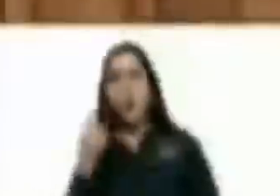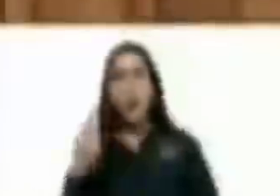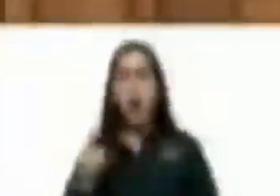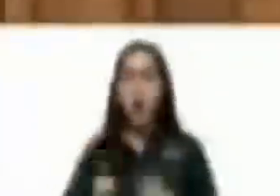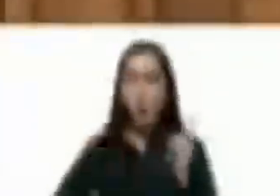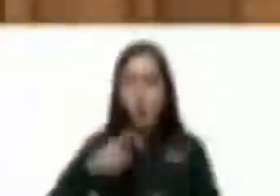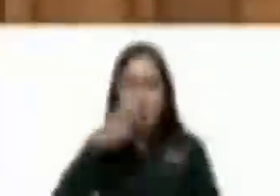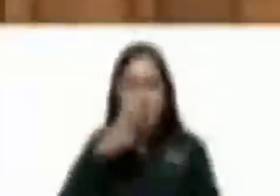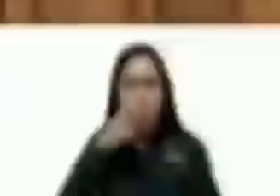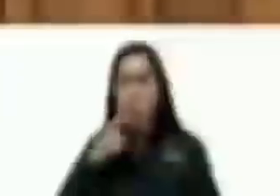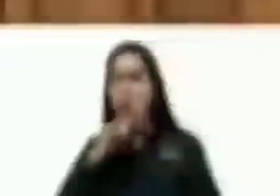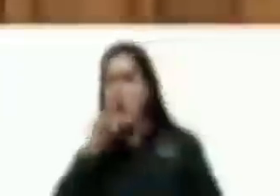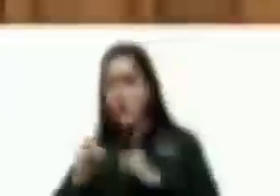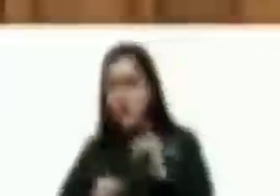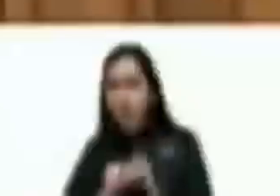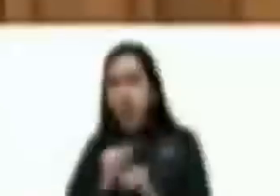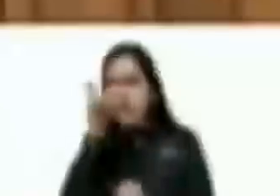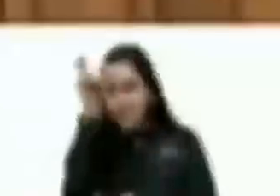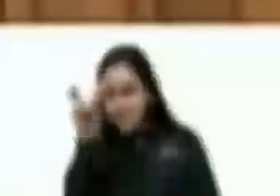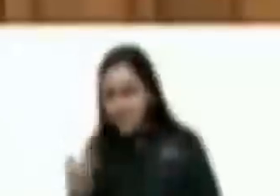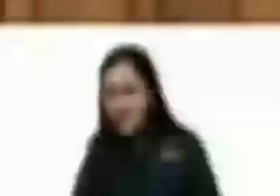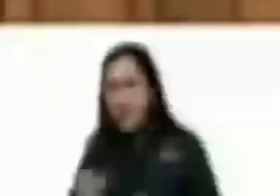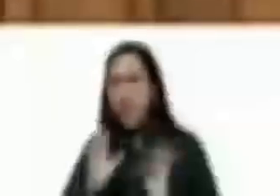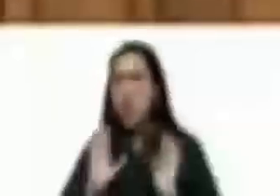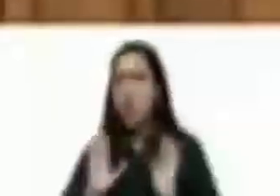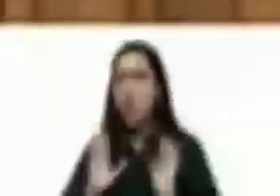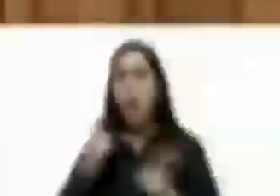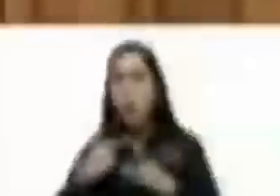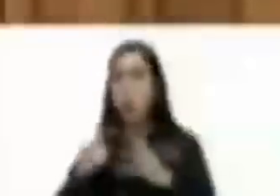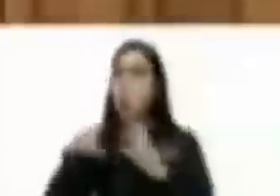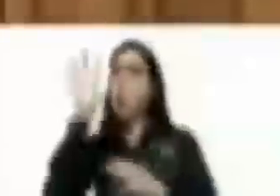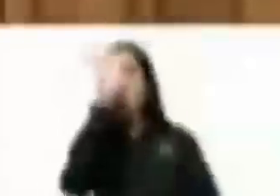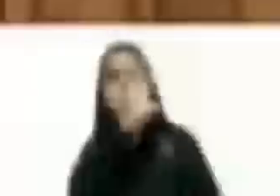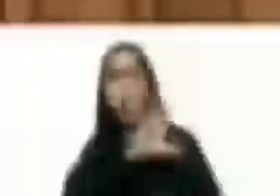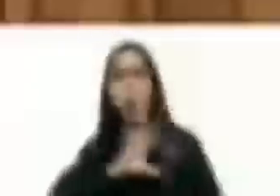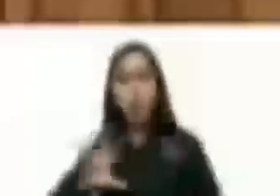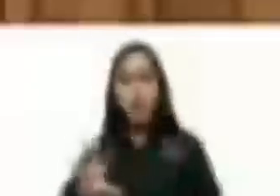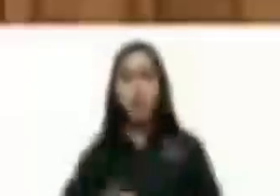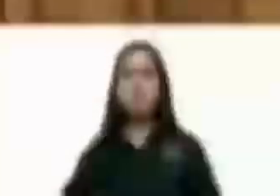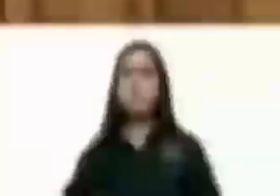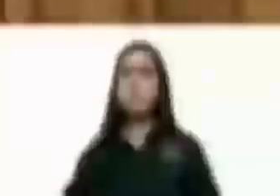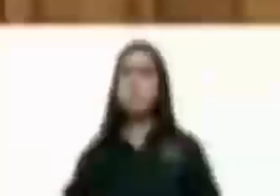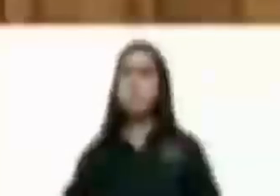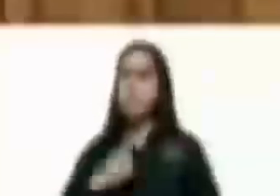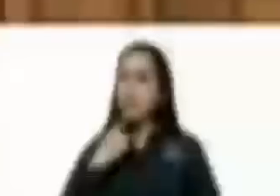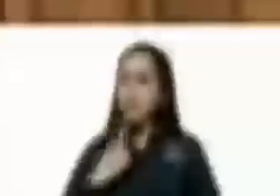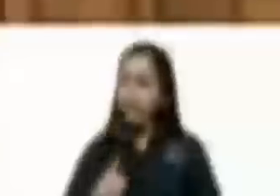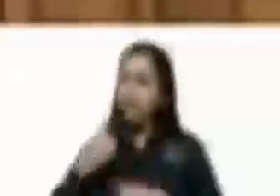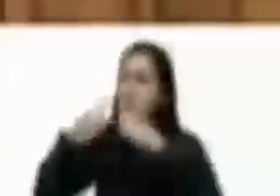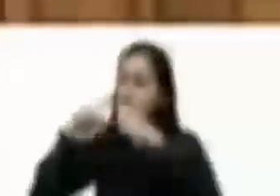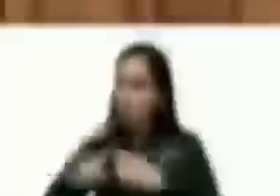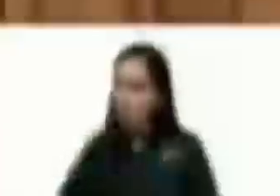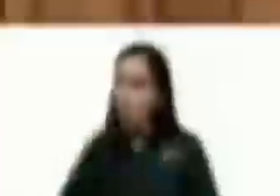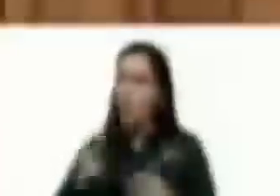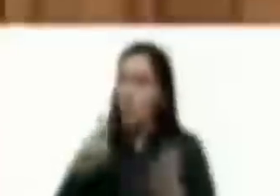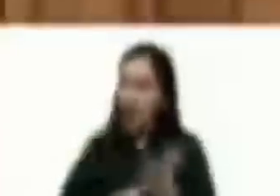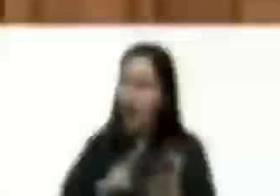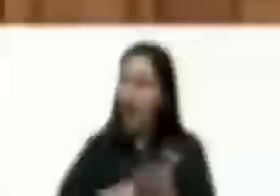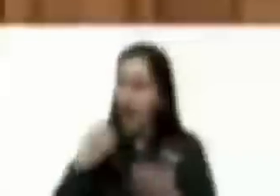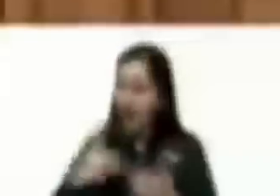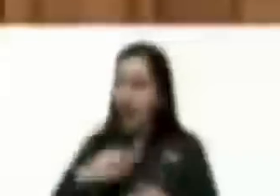de 2018 para acá que si la legitimidad porque ya estamos sancionados ya aprendimos a evadir